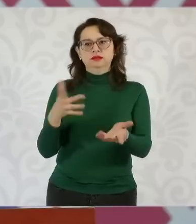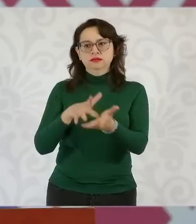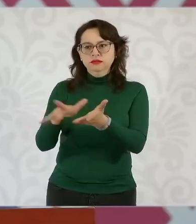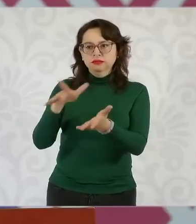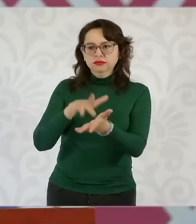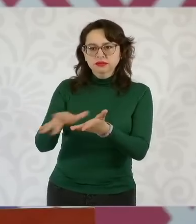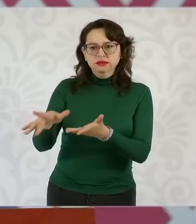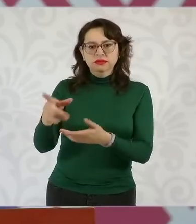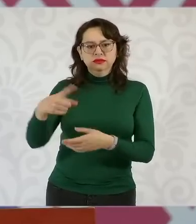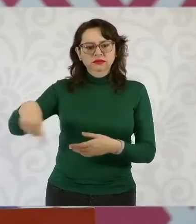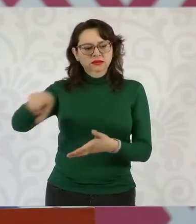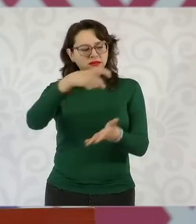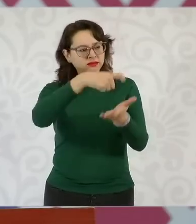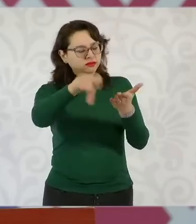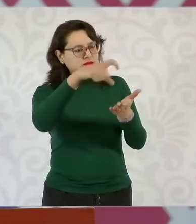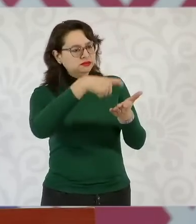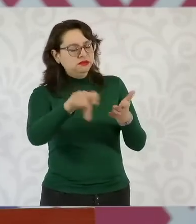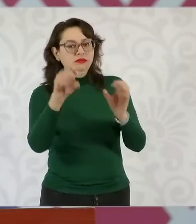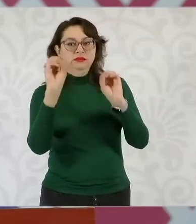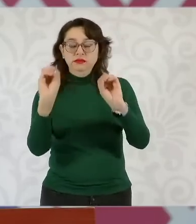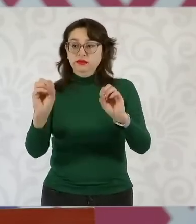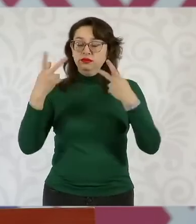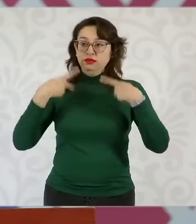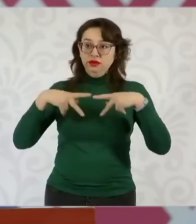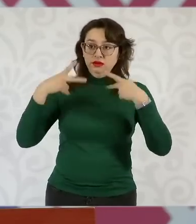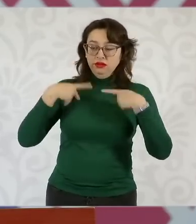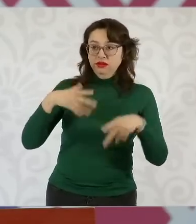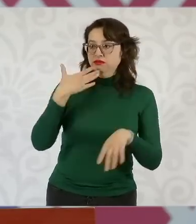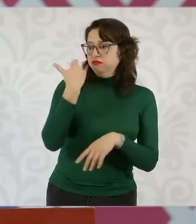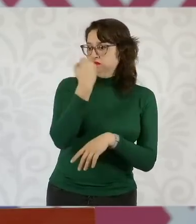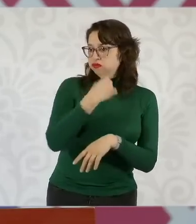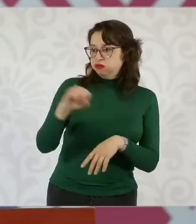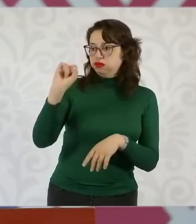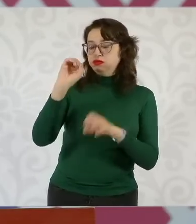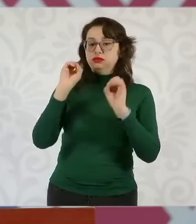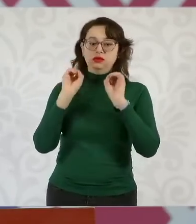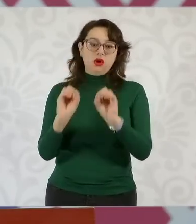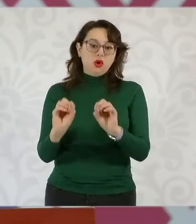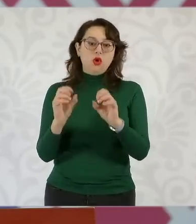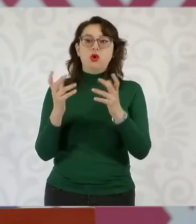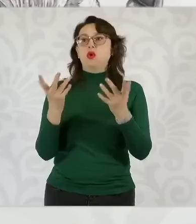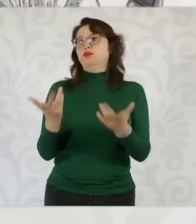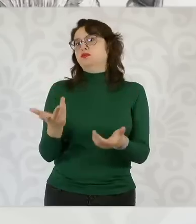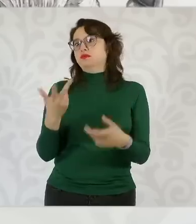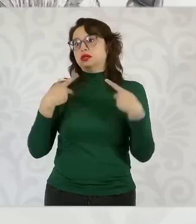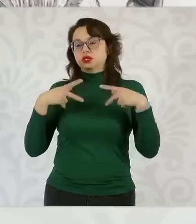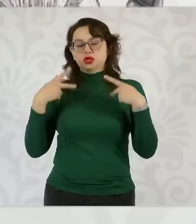consumidores profesionales y sobre todo a los clientes de oficio ya sean eléctricos plomeros